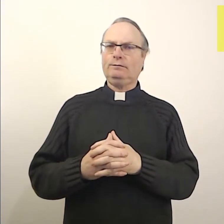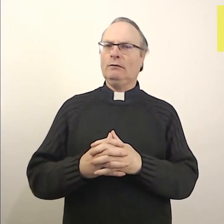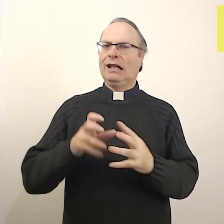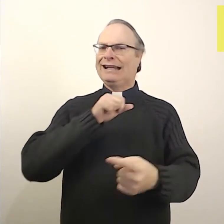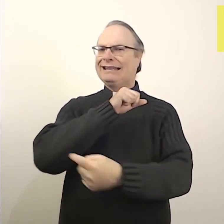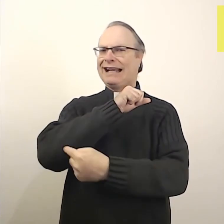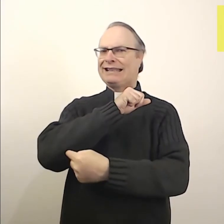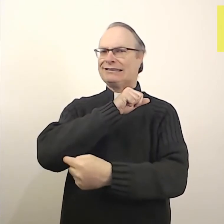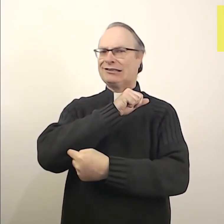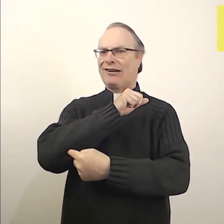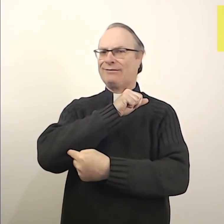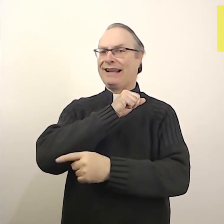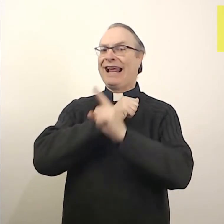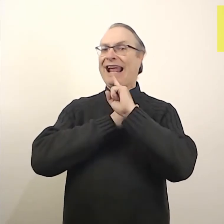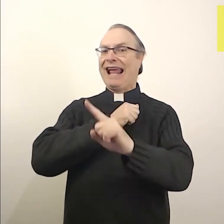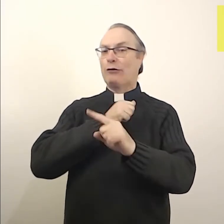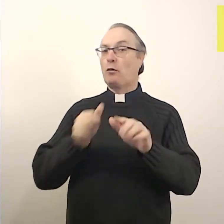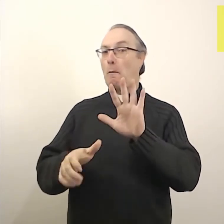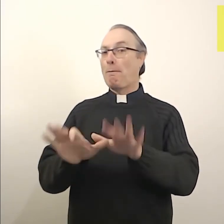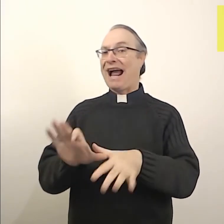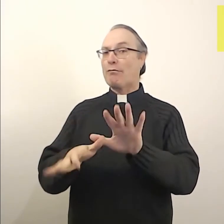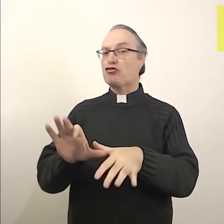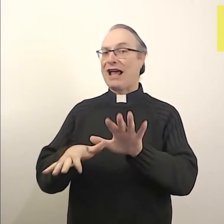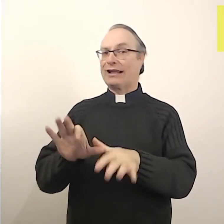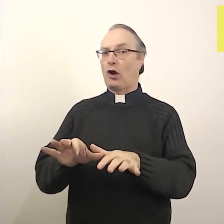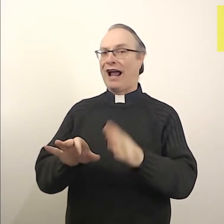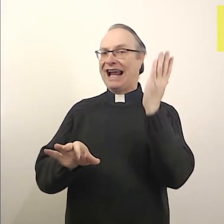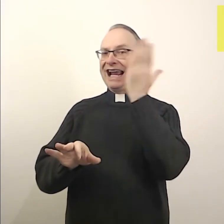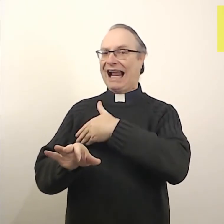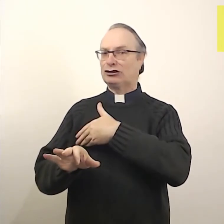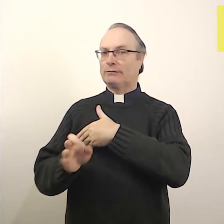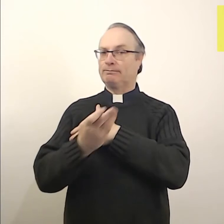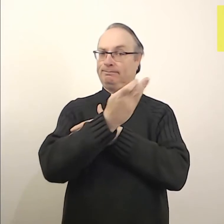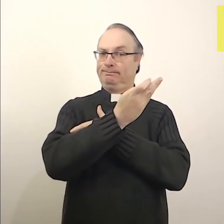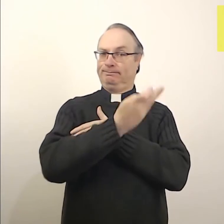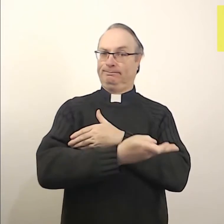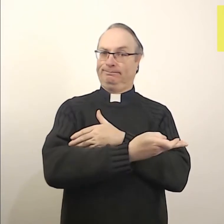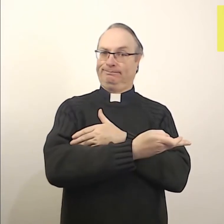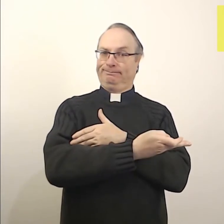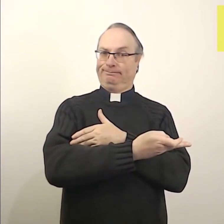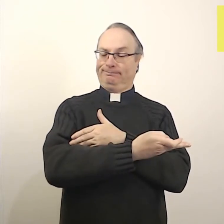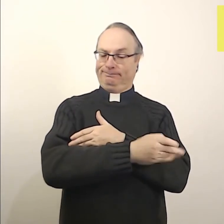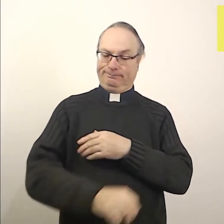La tentation est une manipulation cachée.